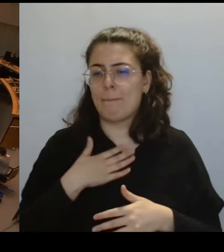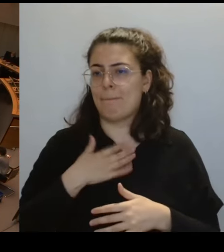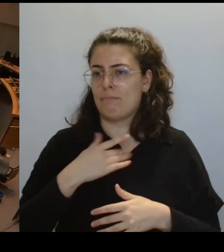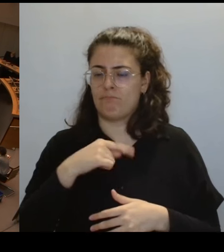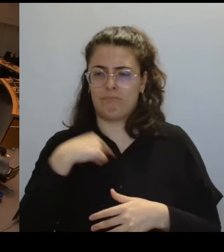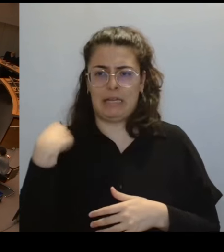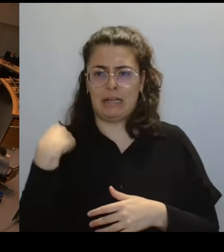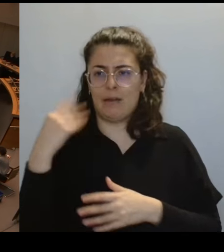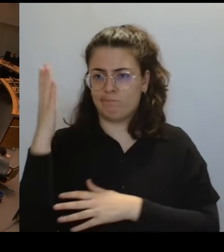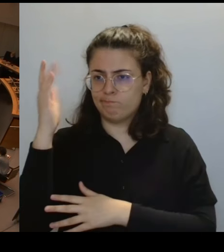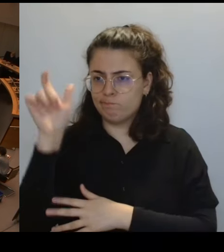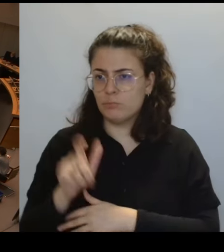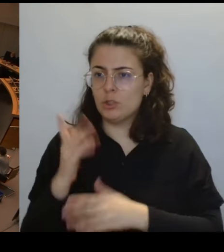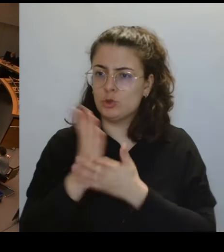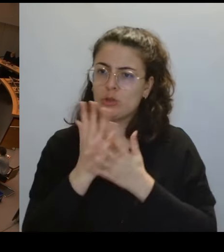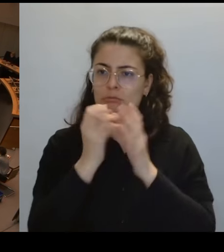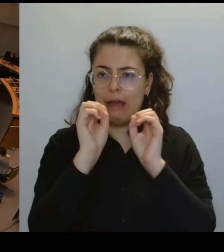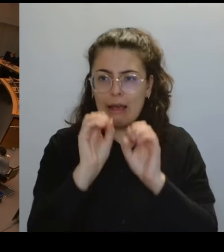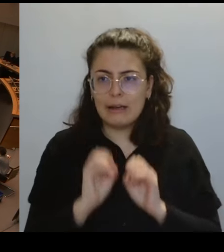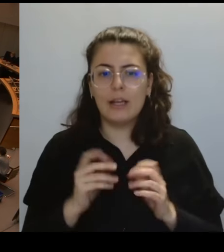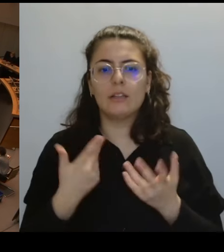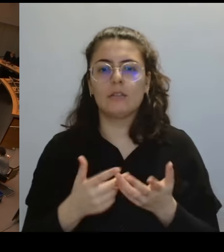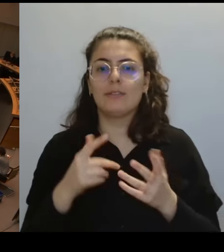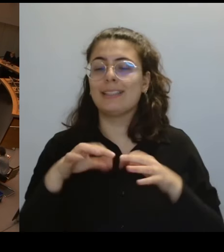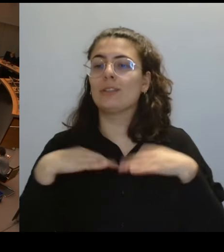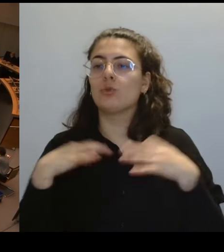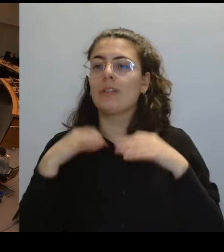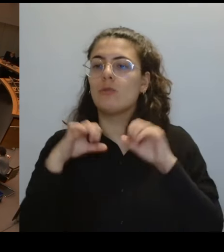des Gesundheitsschutzes. Nachdem in den Jahren 2002 bis 2006